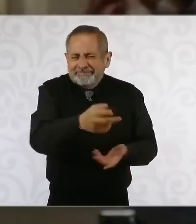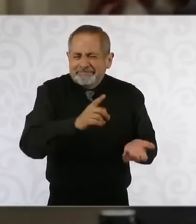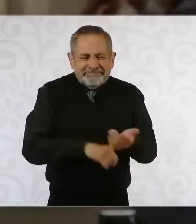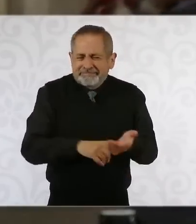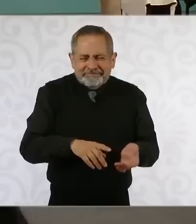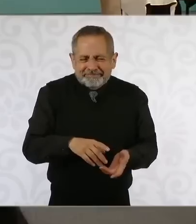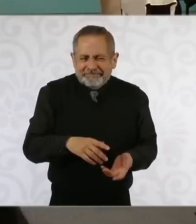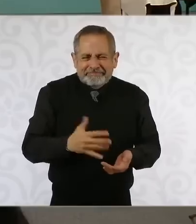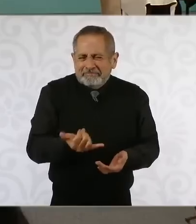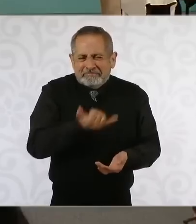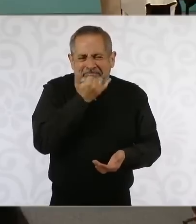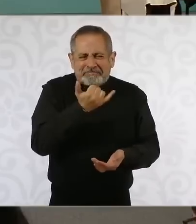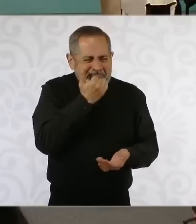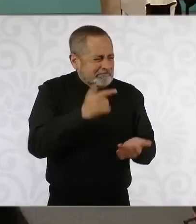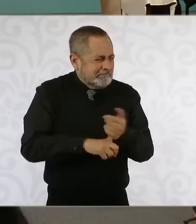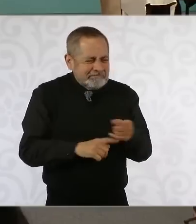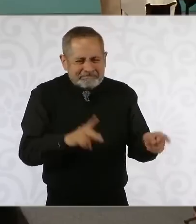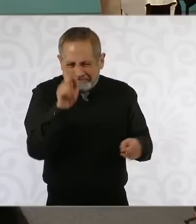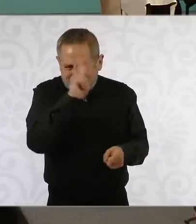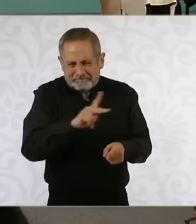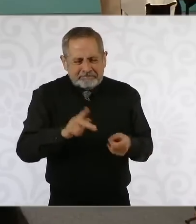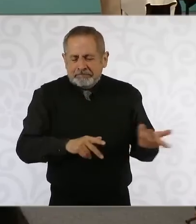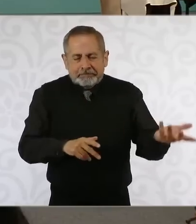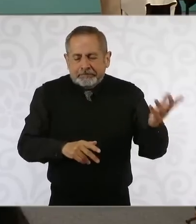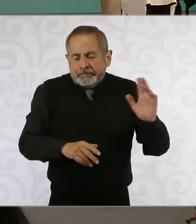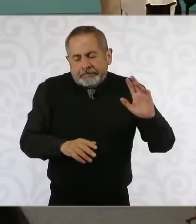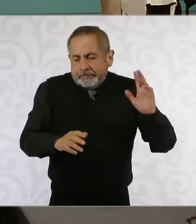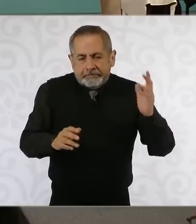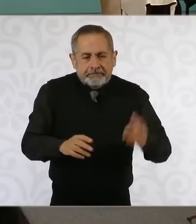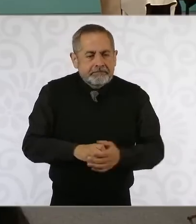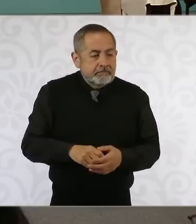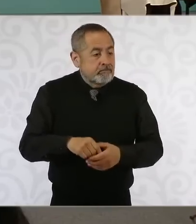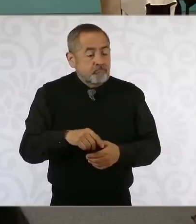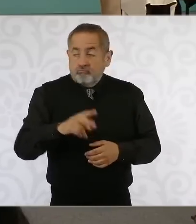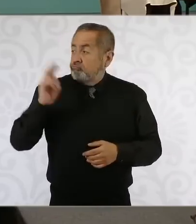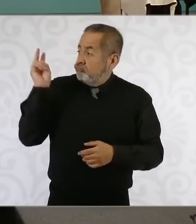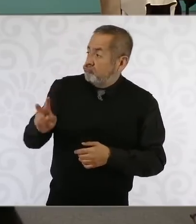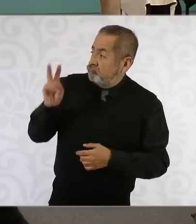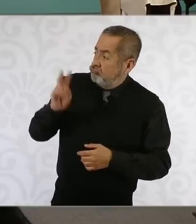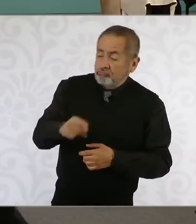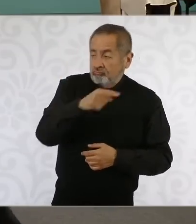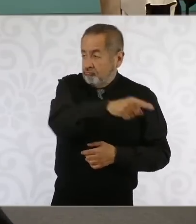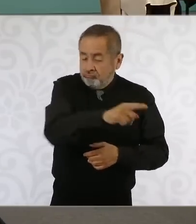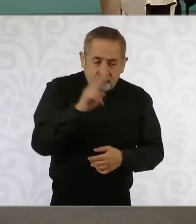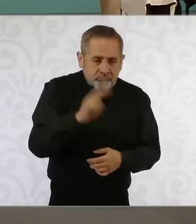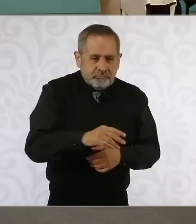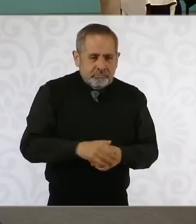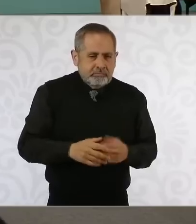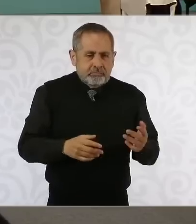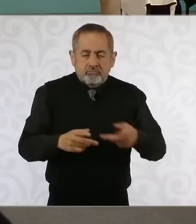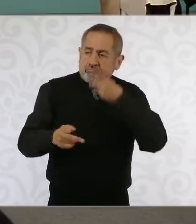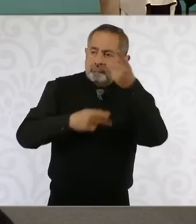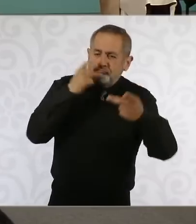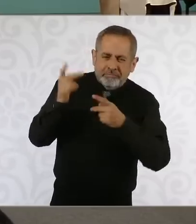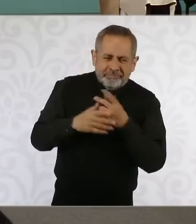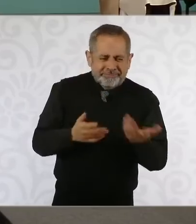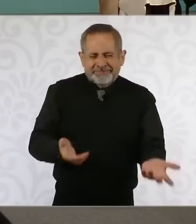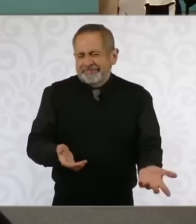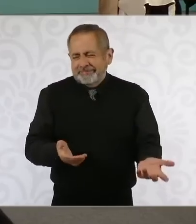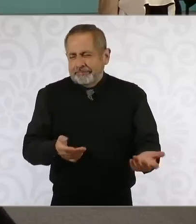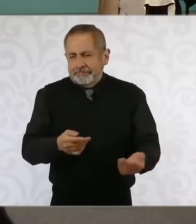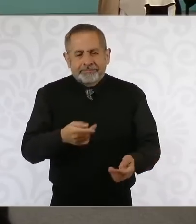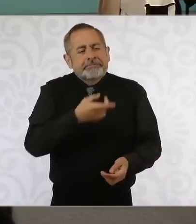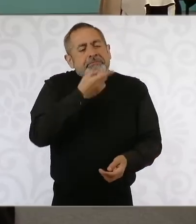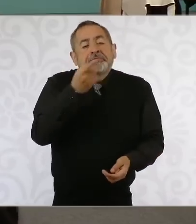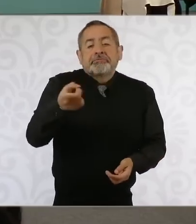efectivamente de que pues quien cocina esto se se vuelve inmune a gases tóxicos o a cosas tóxicas